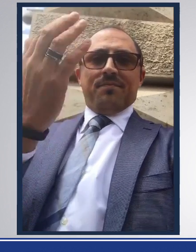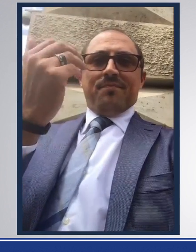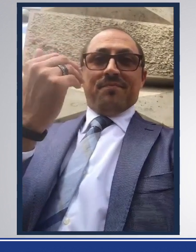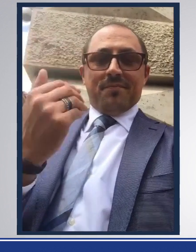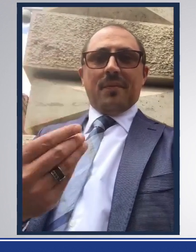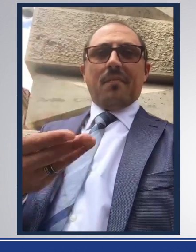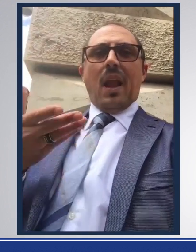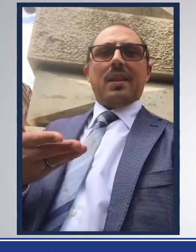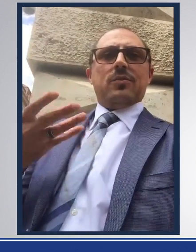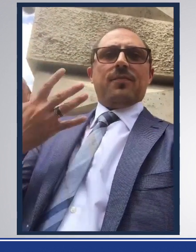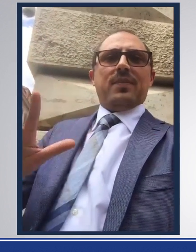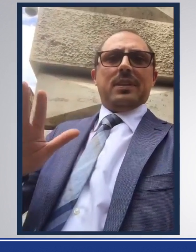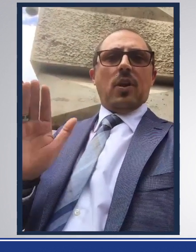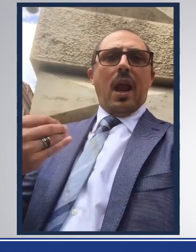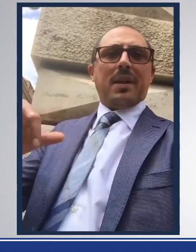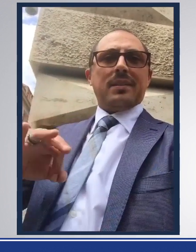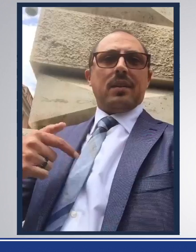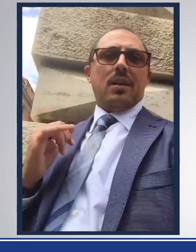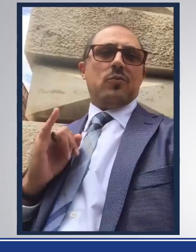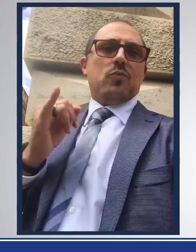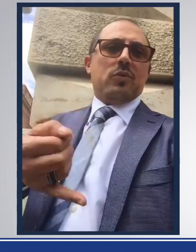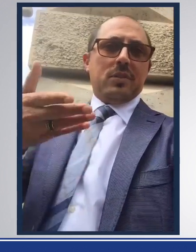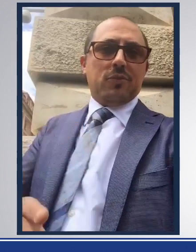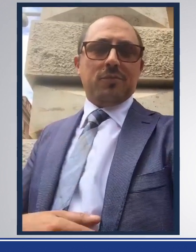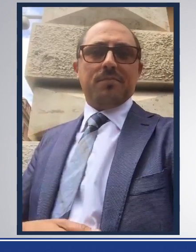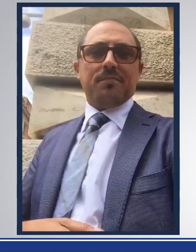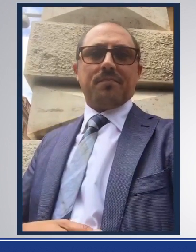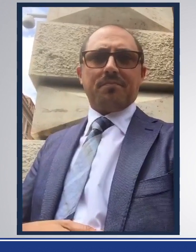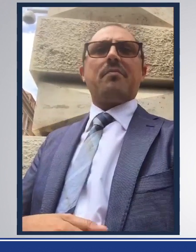Ciao a tutti, adesso ho finito la discussione nell'aula della Camera dei Deputati.